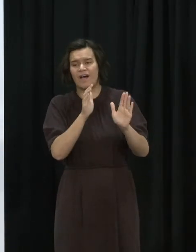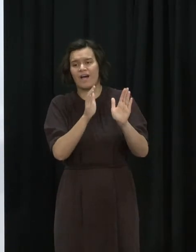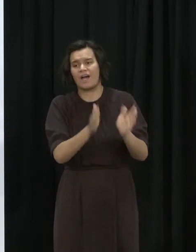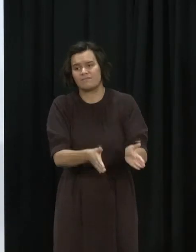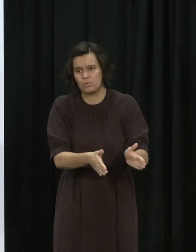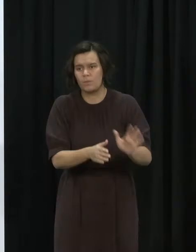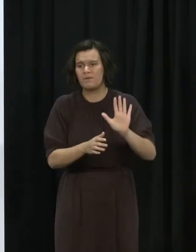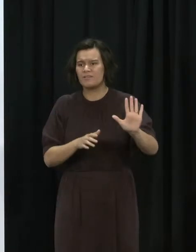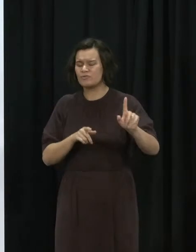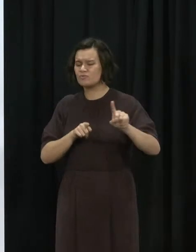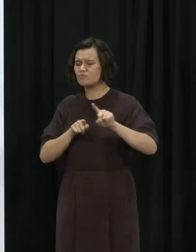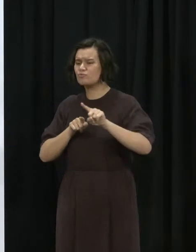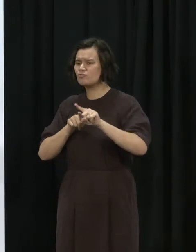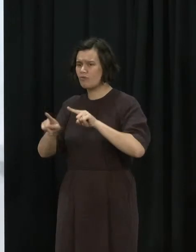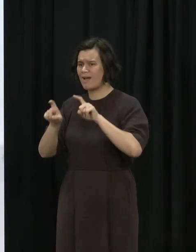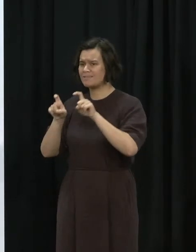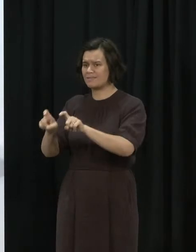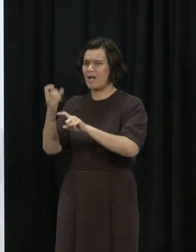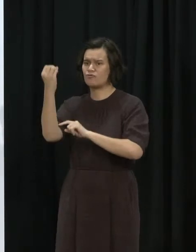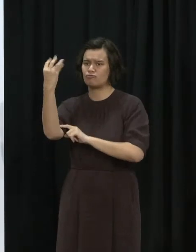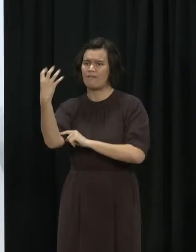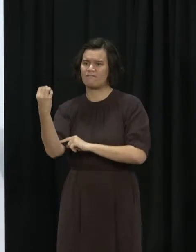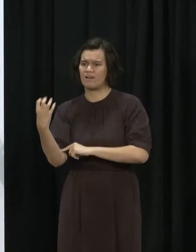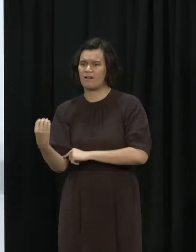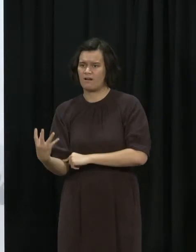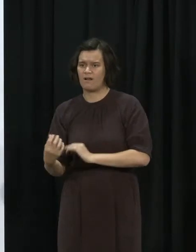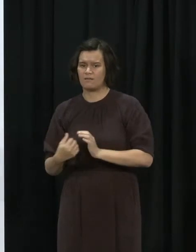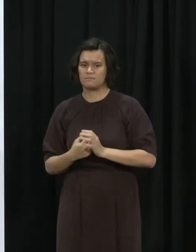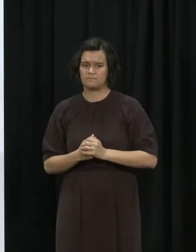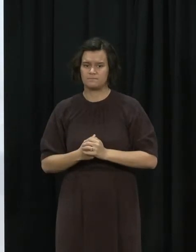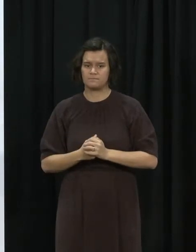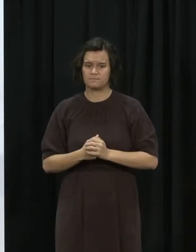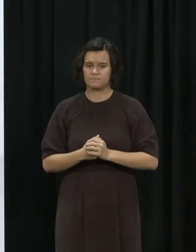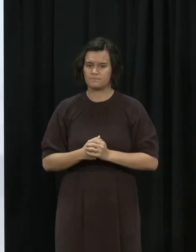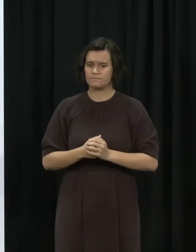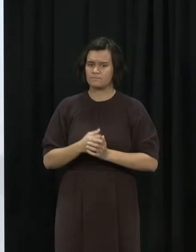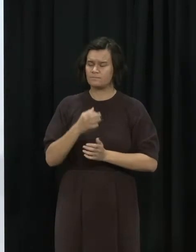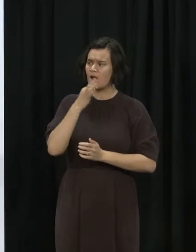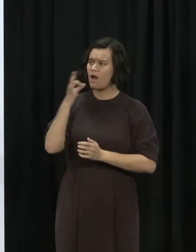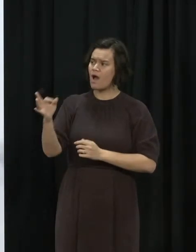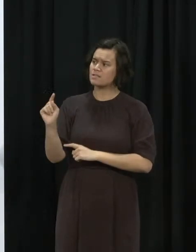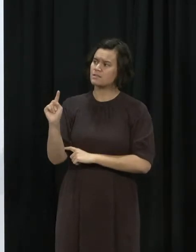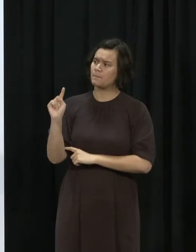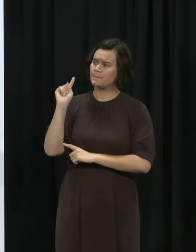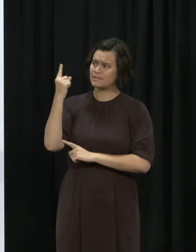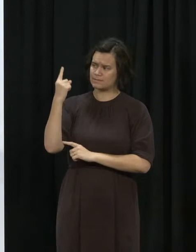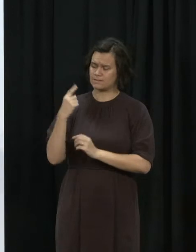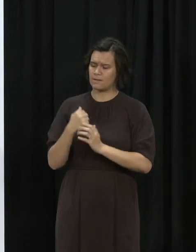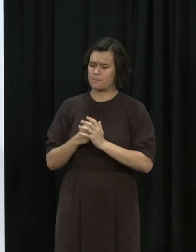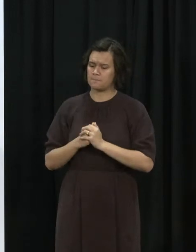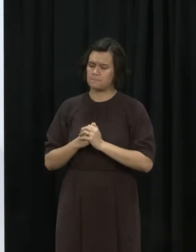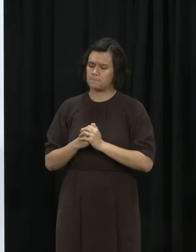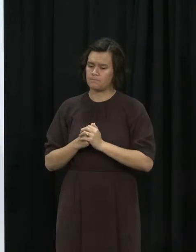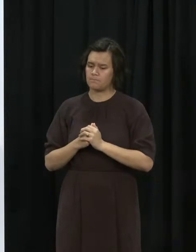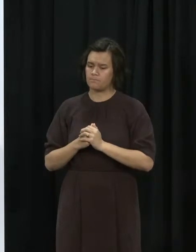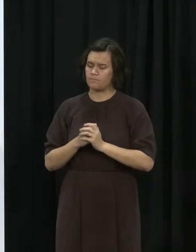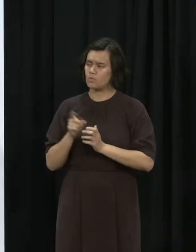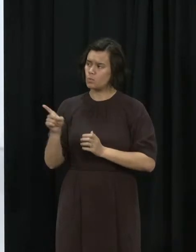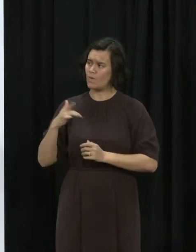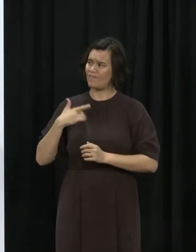rawa tatou. Ki te mahi a kaore